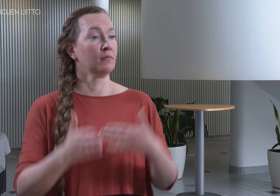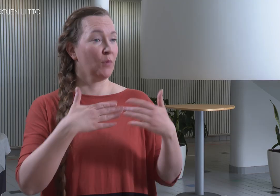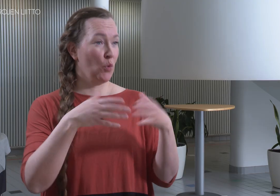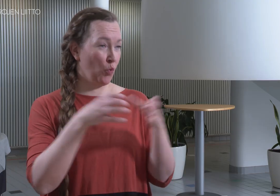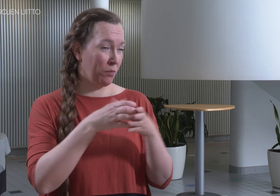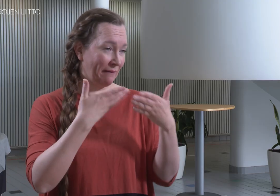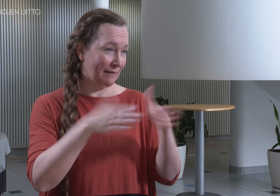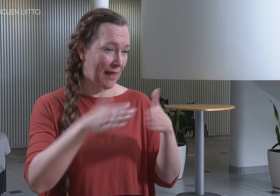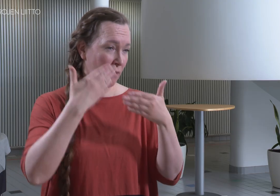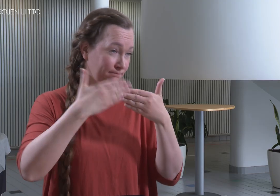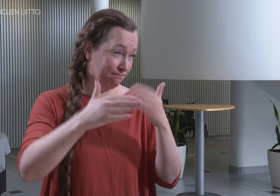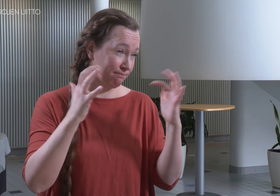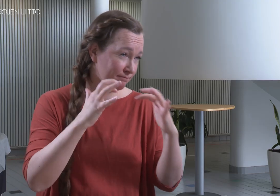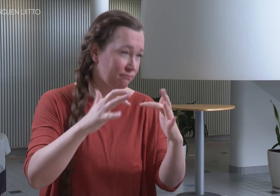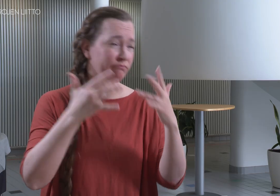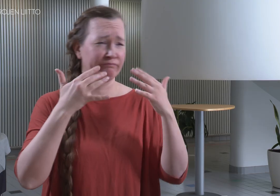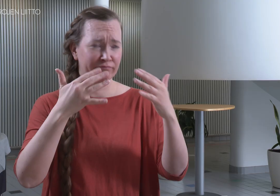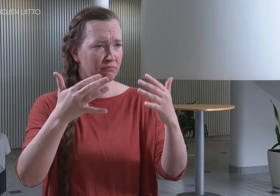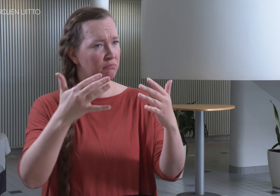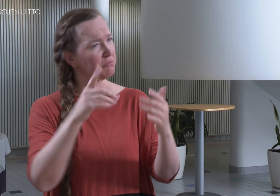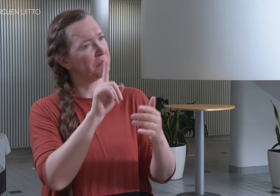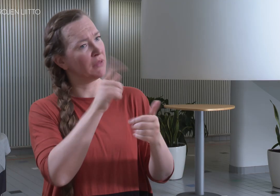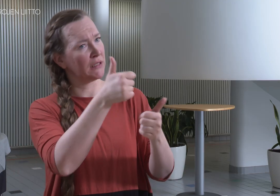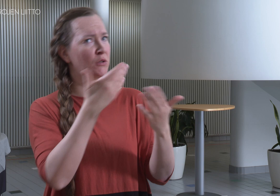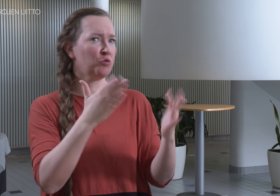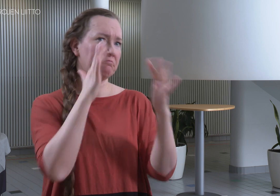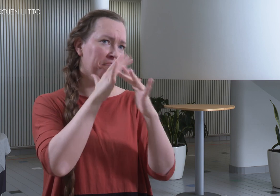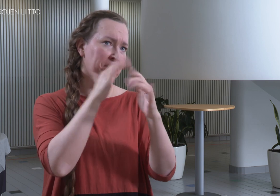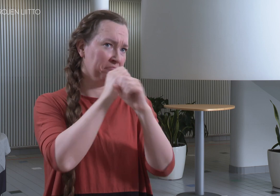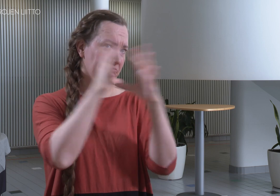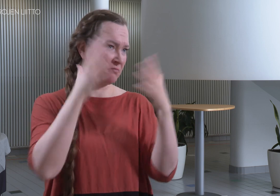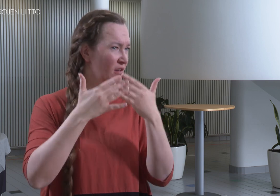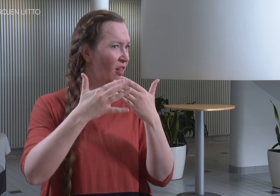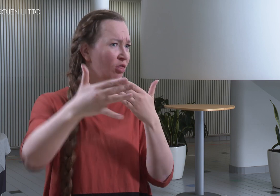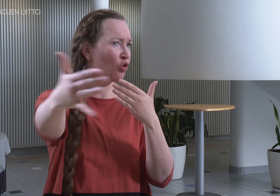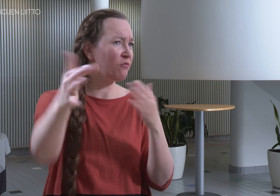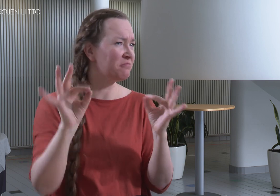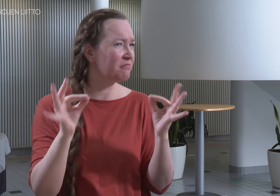Työryhmällä on vielä monta kokoontumista edessään. Mitä mietteitä sinulla on jatkoa ajatellen?